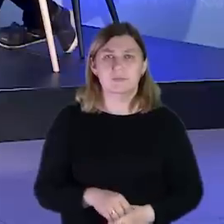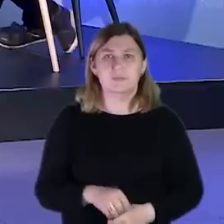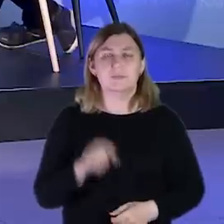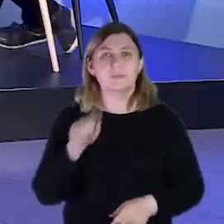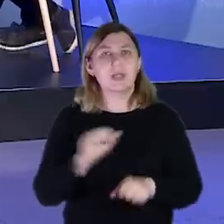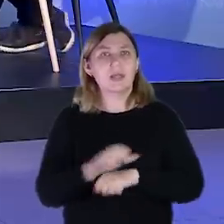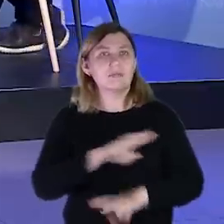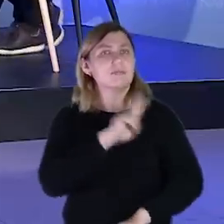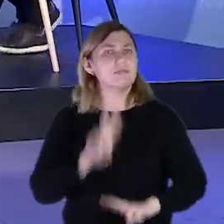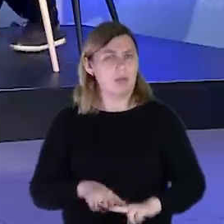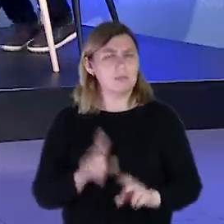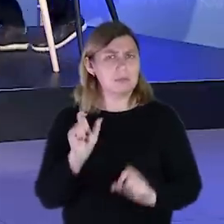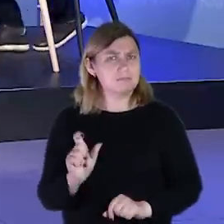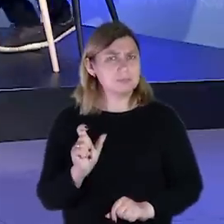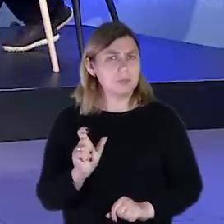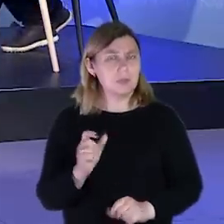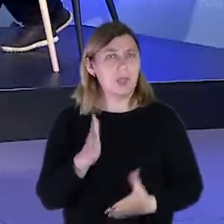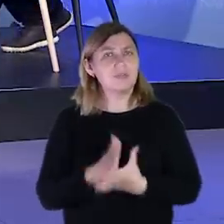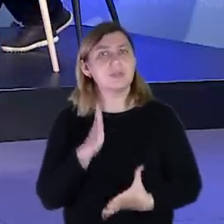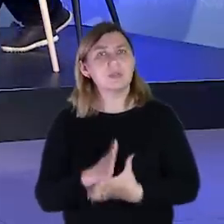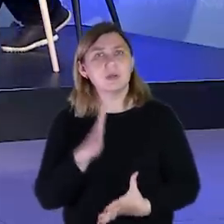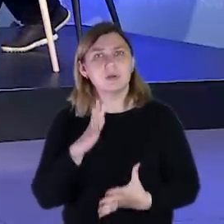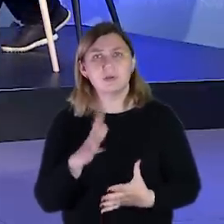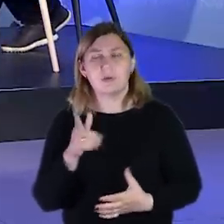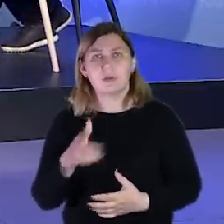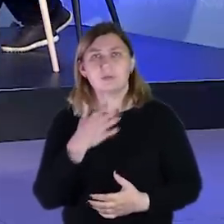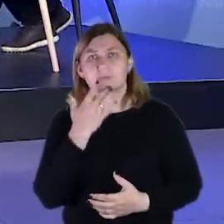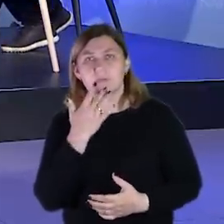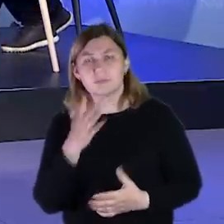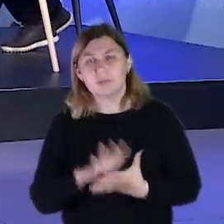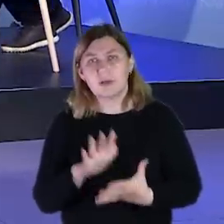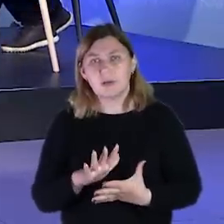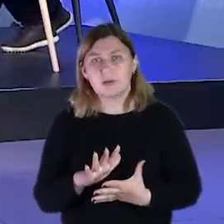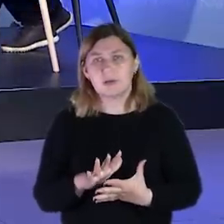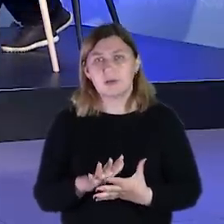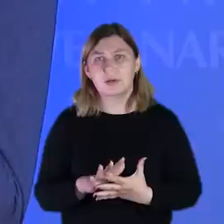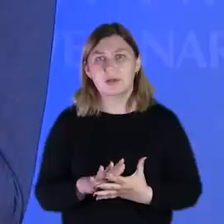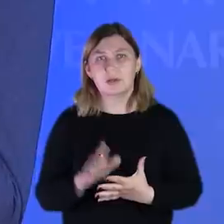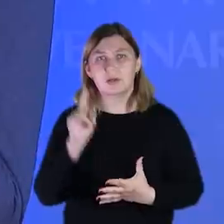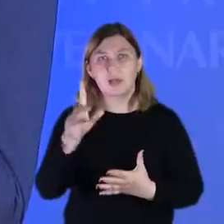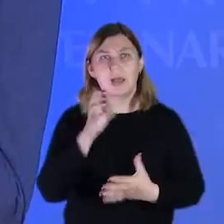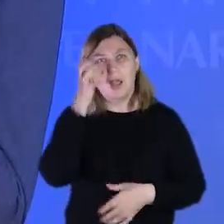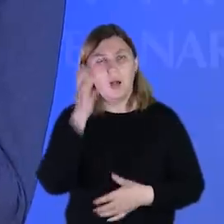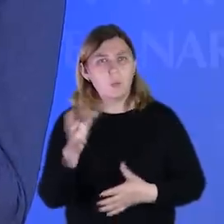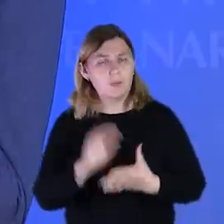Istnieje taki termin, który nie ma tylko takiego charakteru literackiego